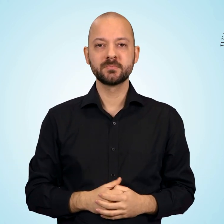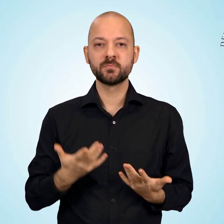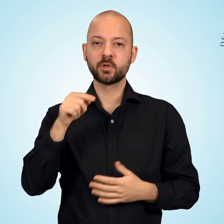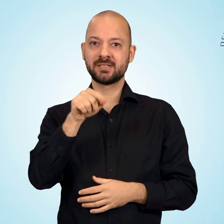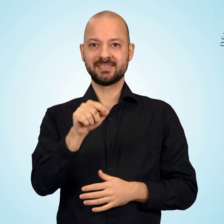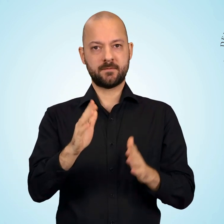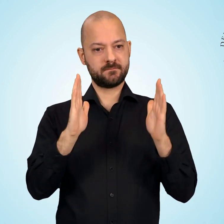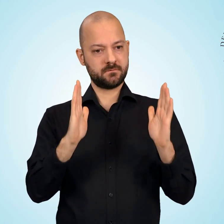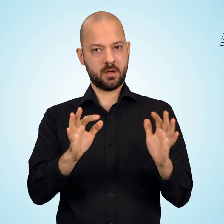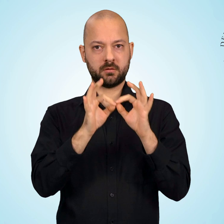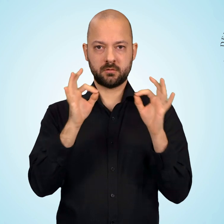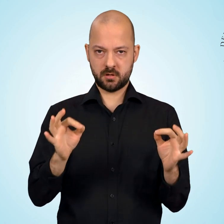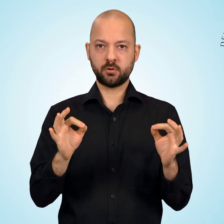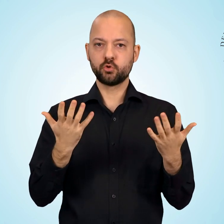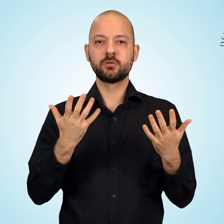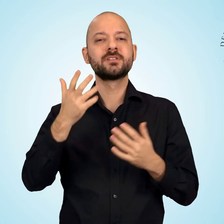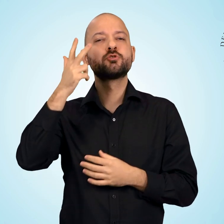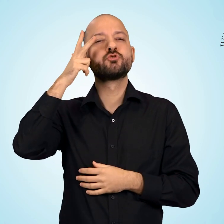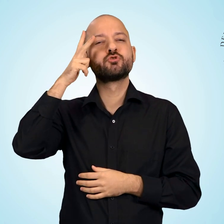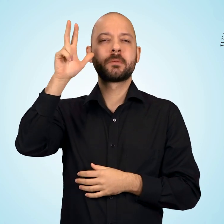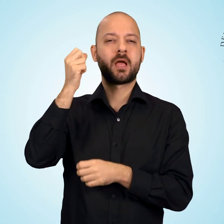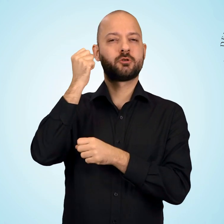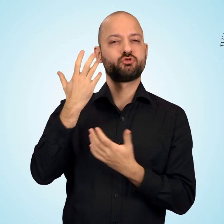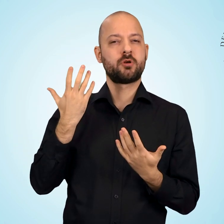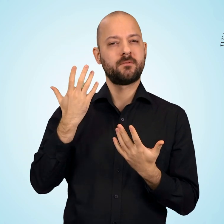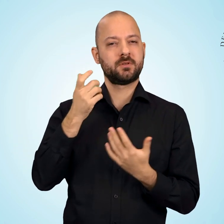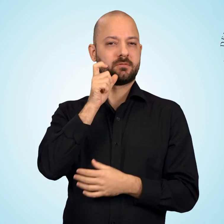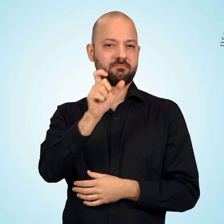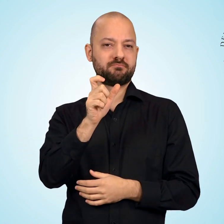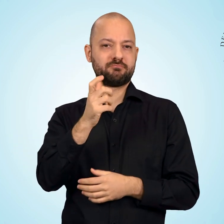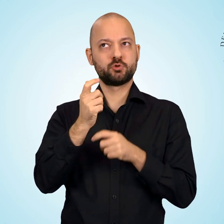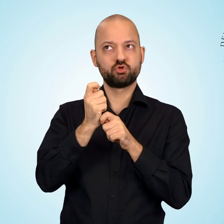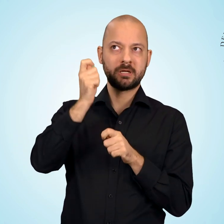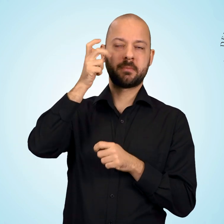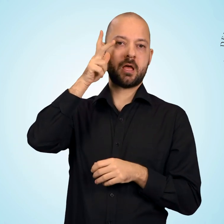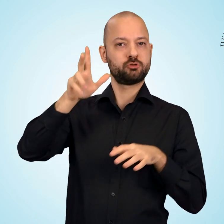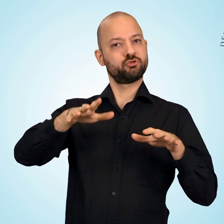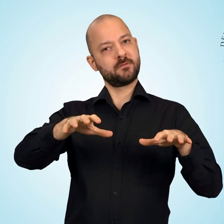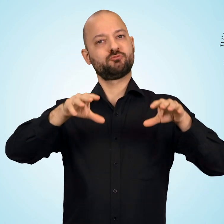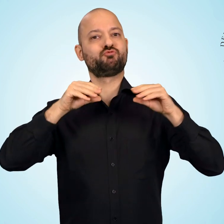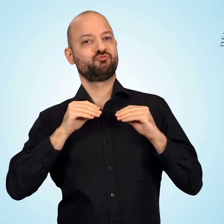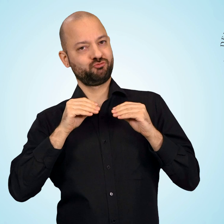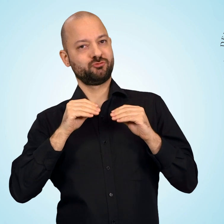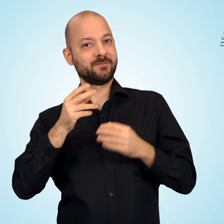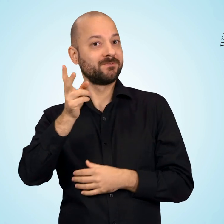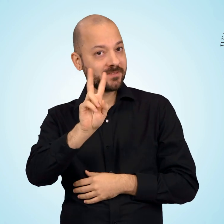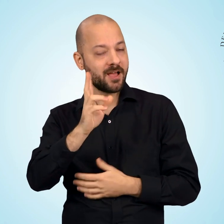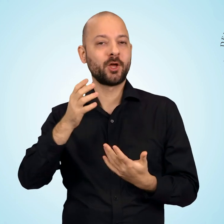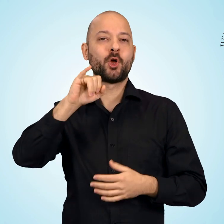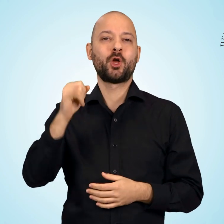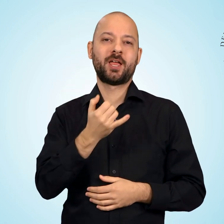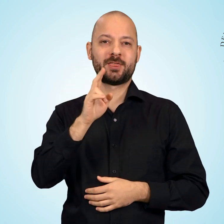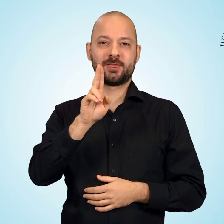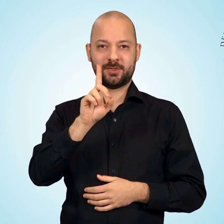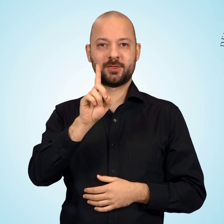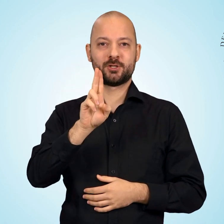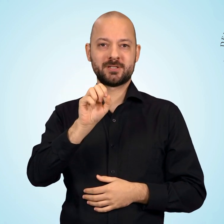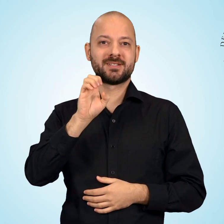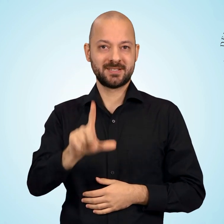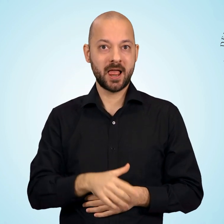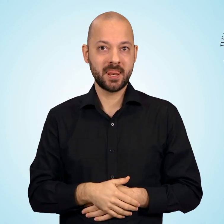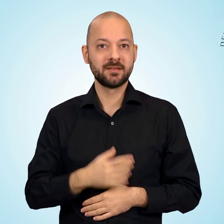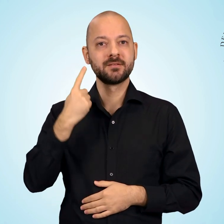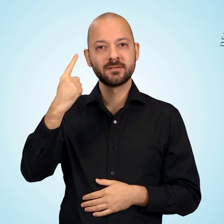Die Schirmherrschaft für die Fachtagung übernimmt Jürgen Dusel,